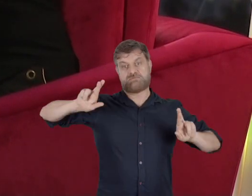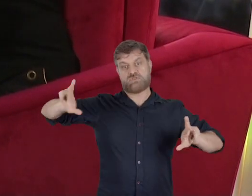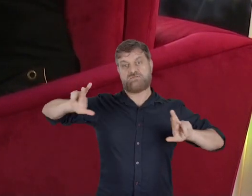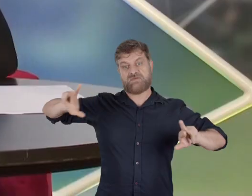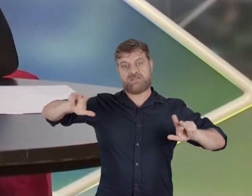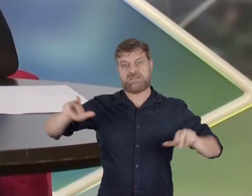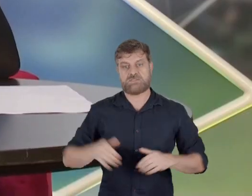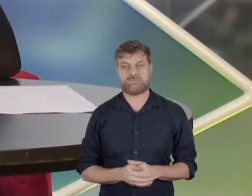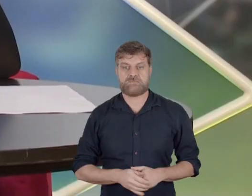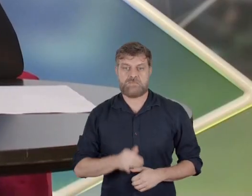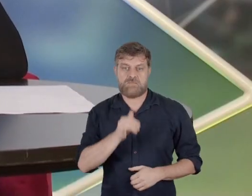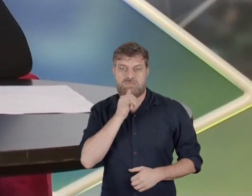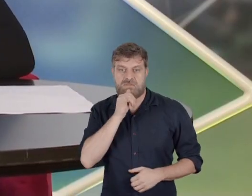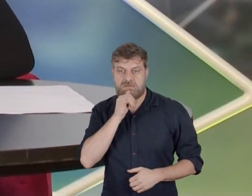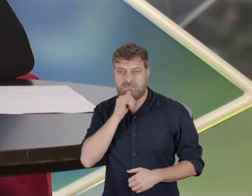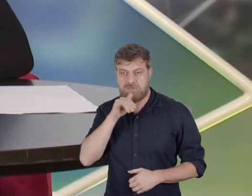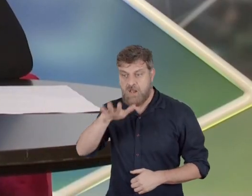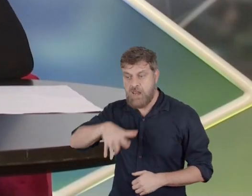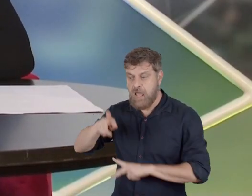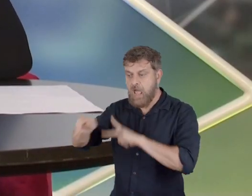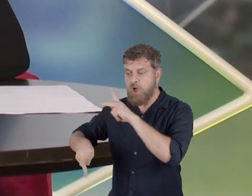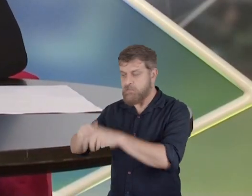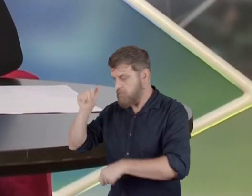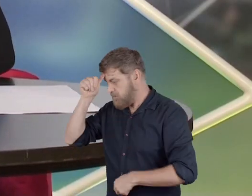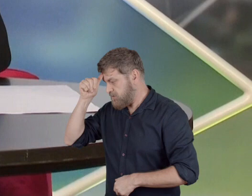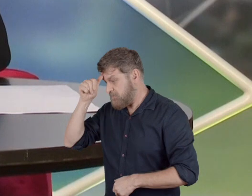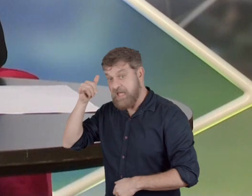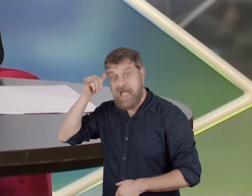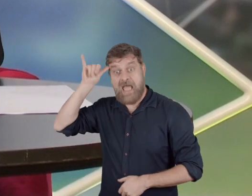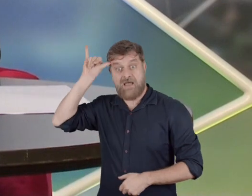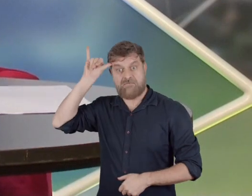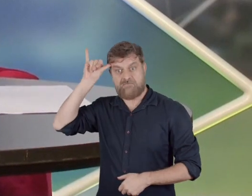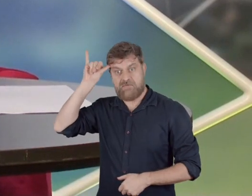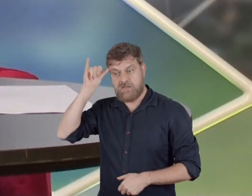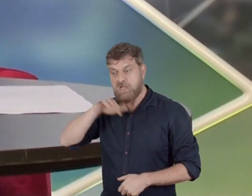então, por exemplo, pros indianos a vaca é um animal sagrado